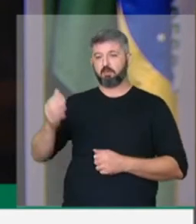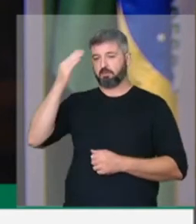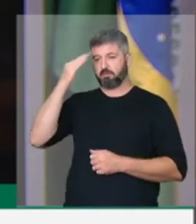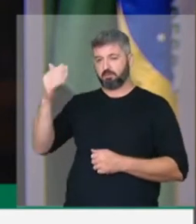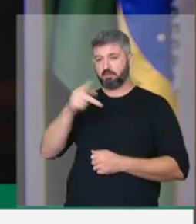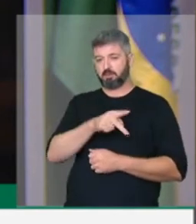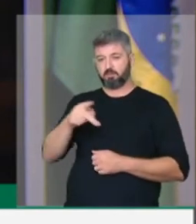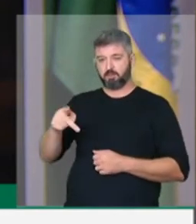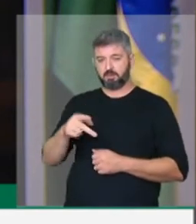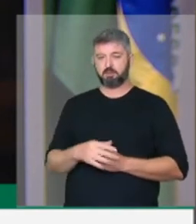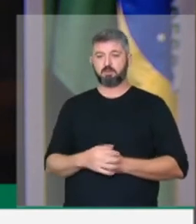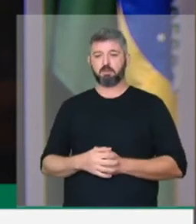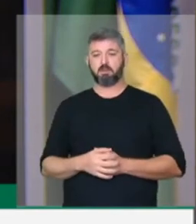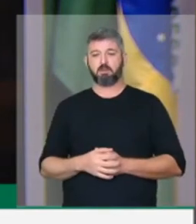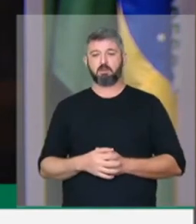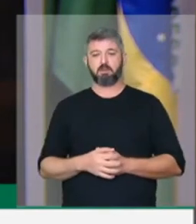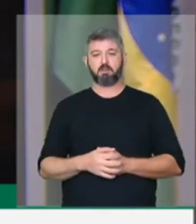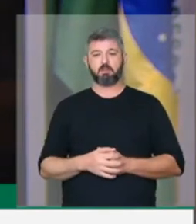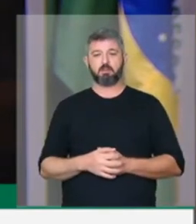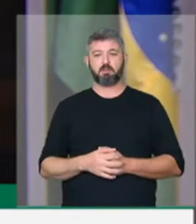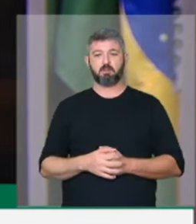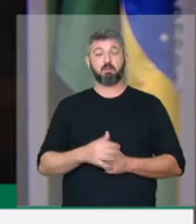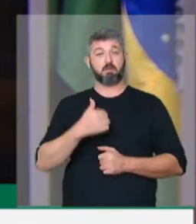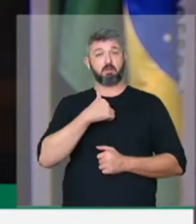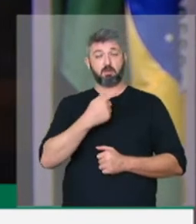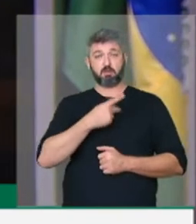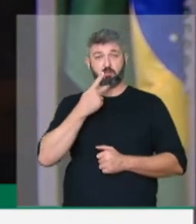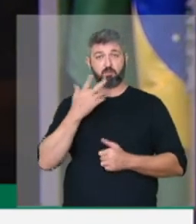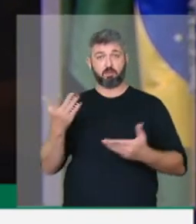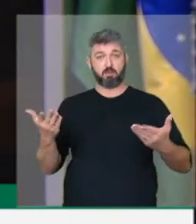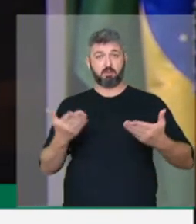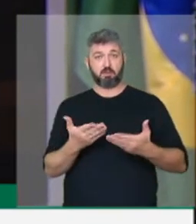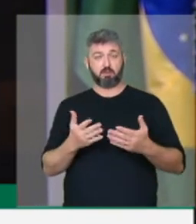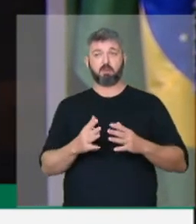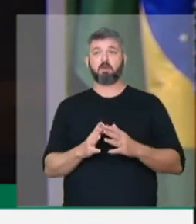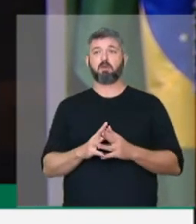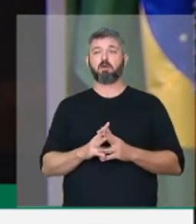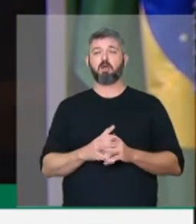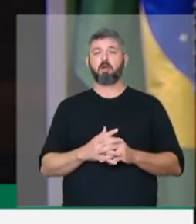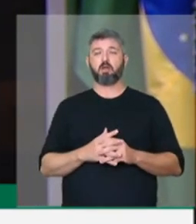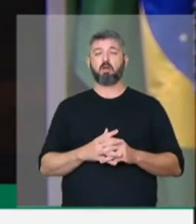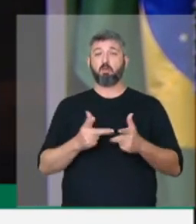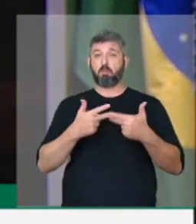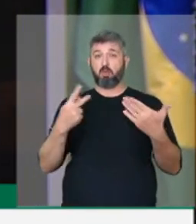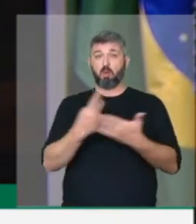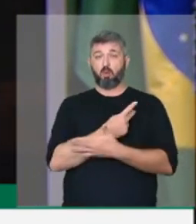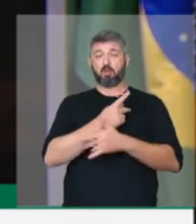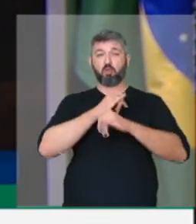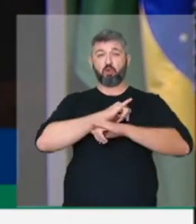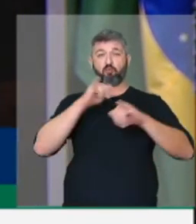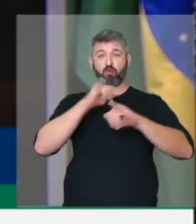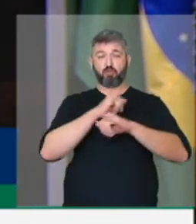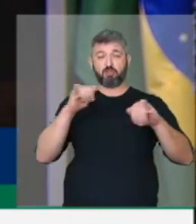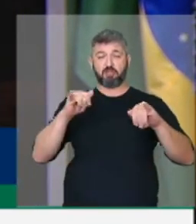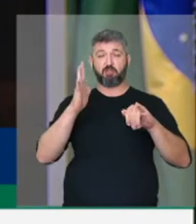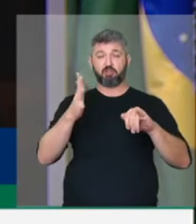[DEP. SORAYA MANATO]: OBRIGADA SR. PRESIDENTE. QUERO DESTACAR UM FATO NOTICIADO